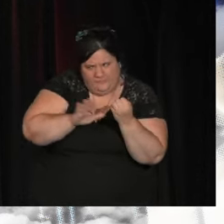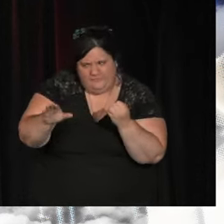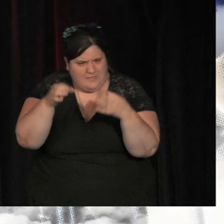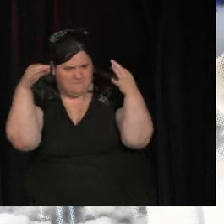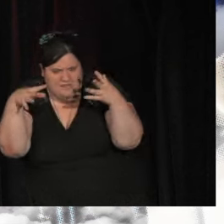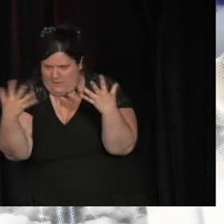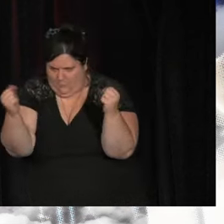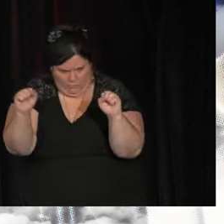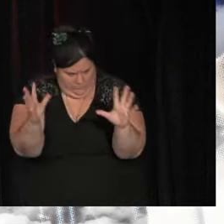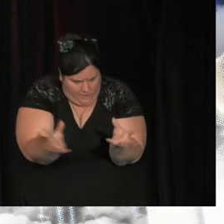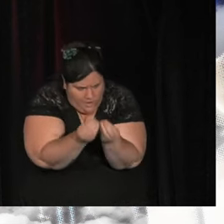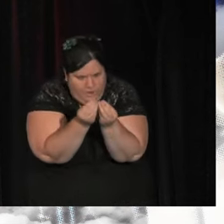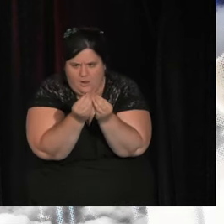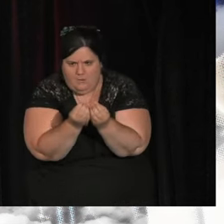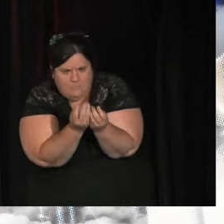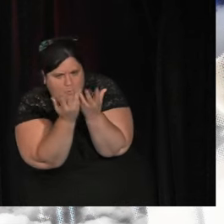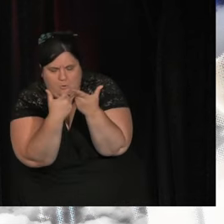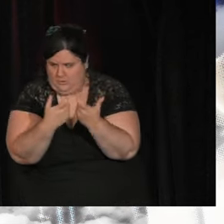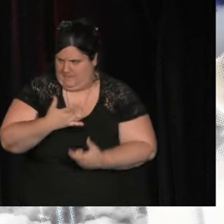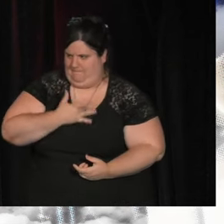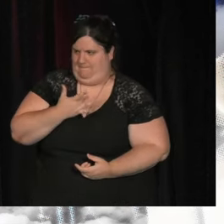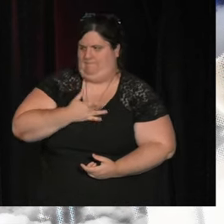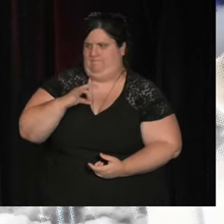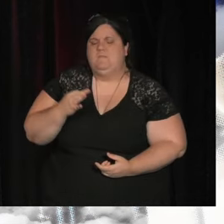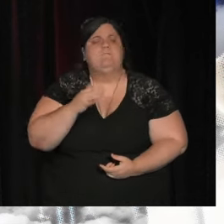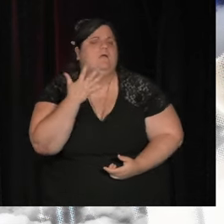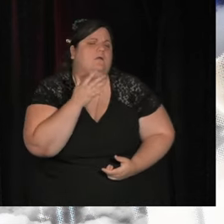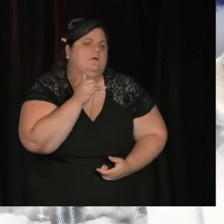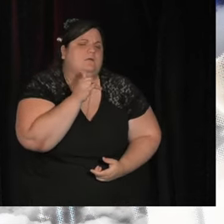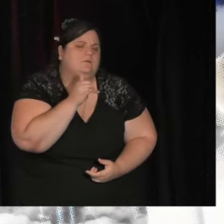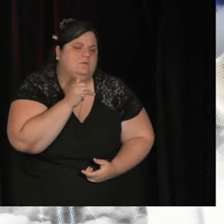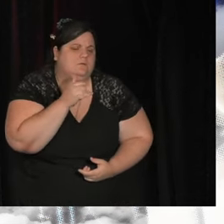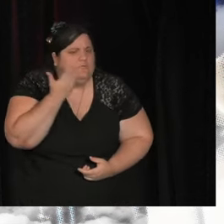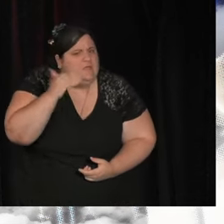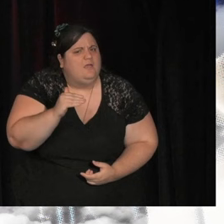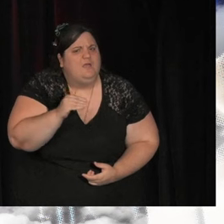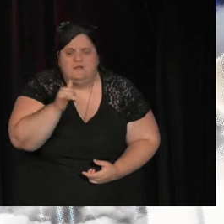formule-là, sauf qu'ils vont juste dégager tous les minions. Vous savez, dans League of Legends, ce sont tous les petits personnages